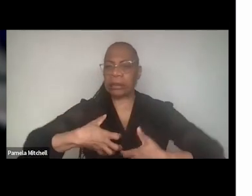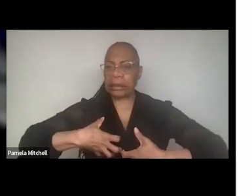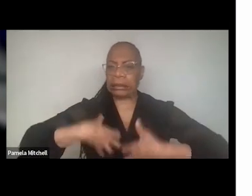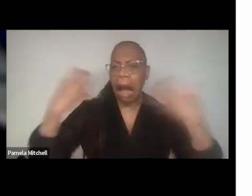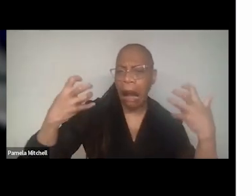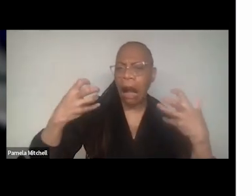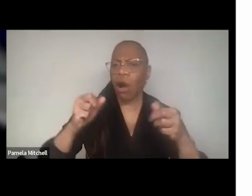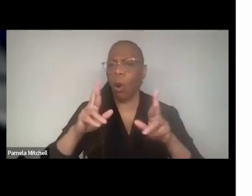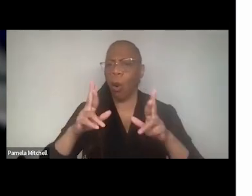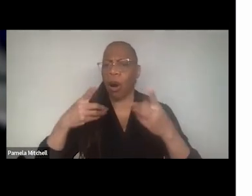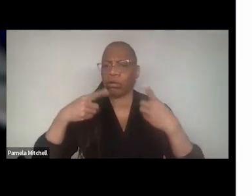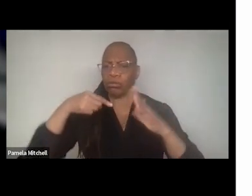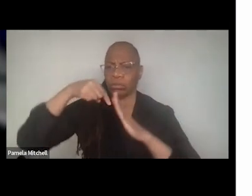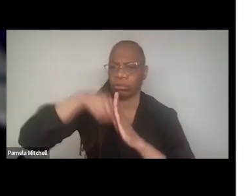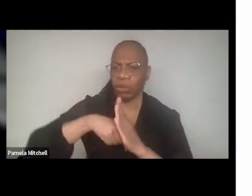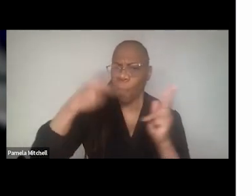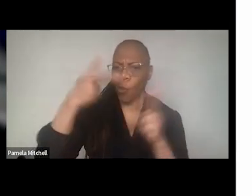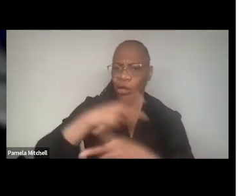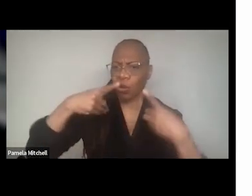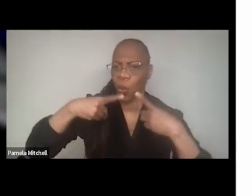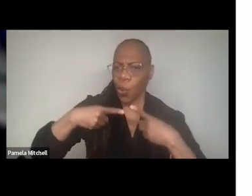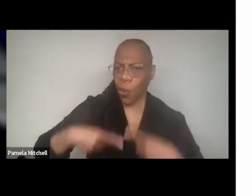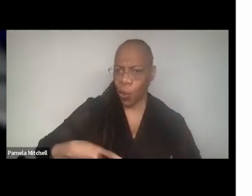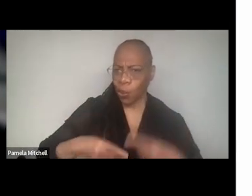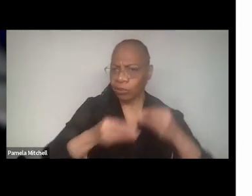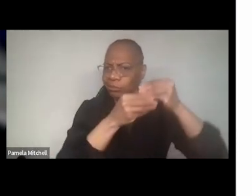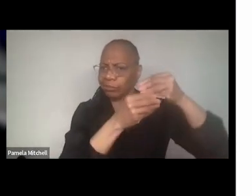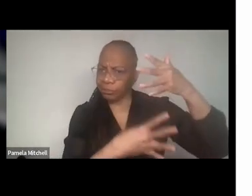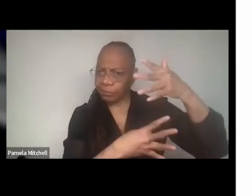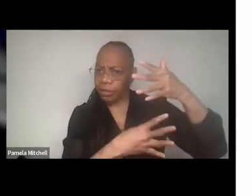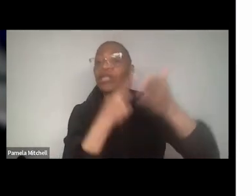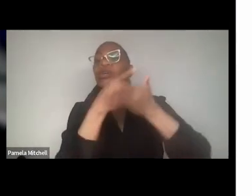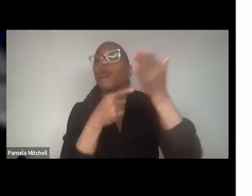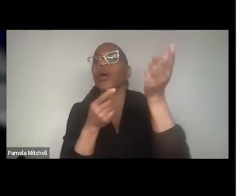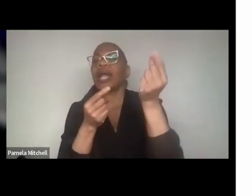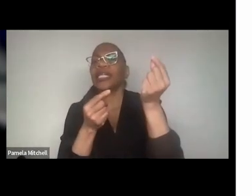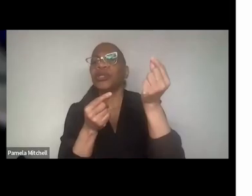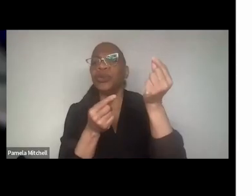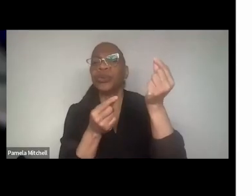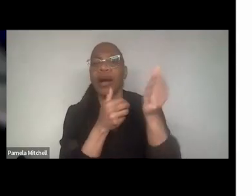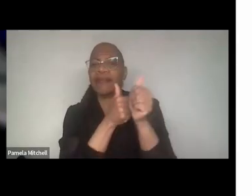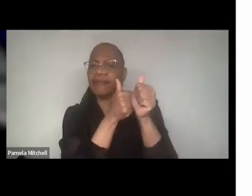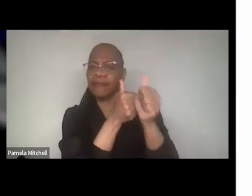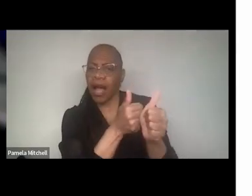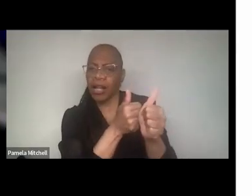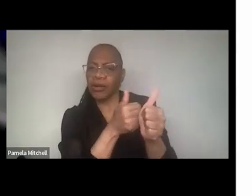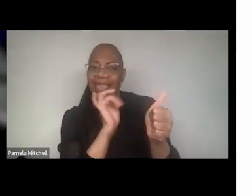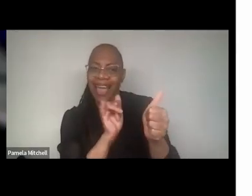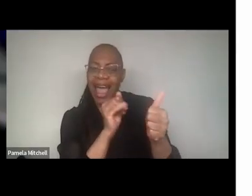que luego impide trabajar, ¿verdad? Tomo estos hilos y los tiro y los sigo. Y eso nos lleva al resultado de,